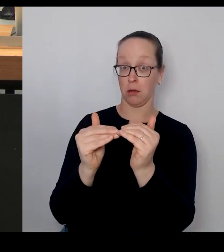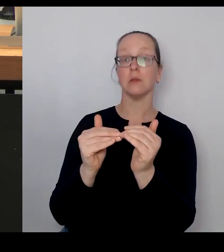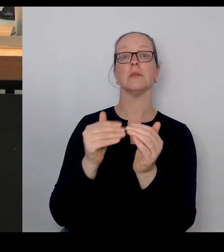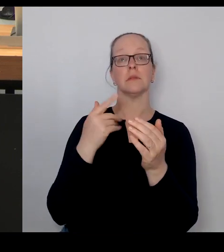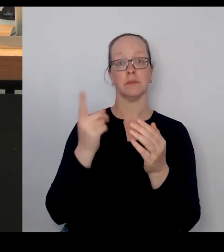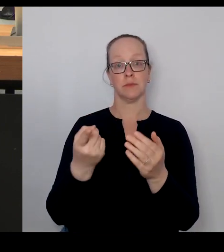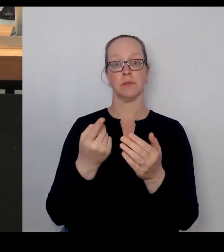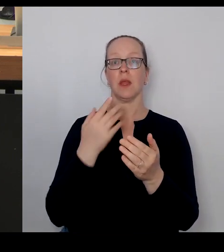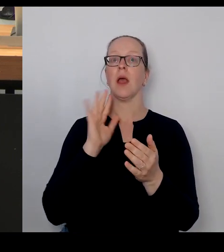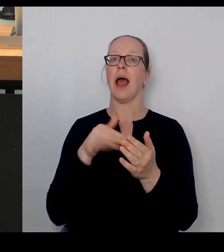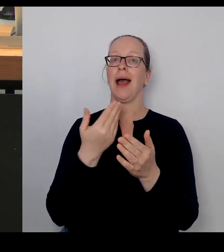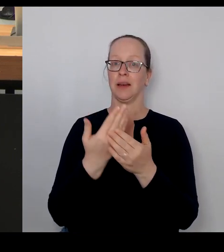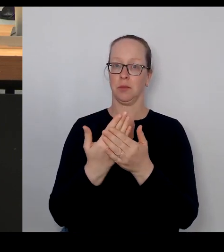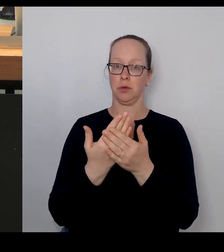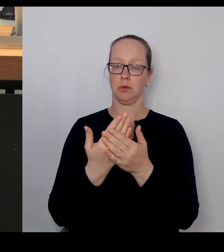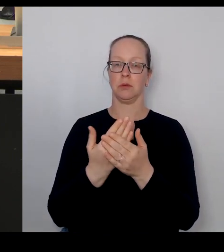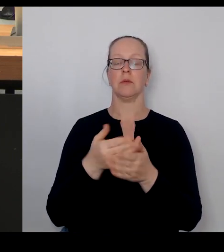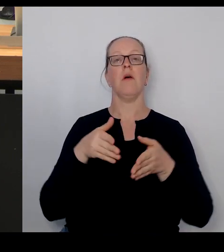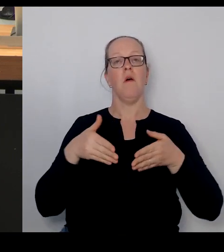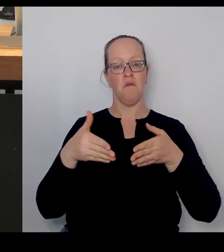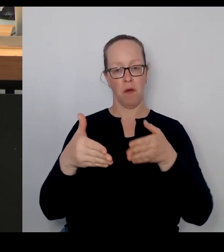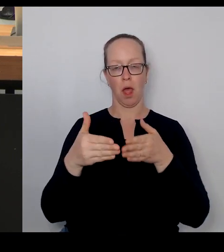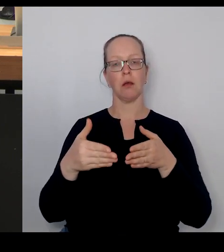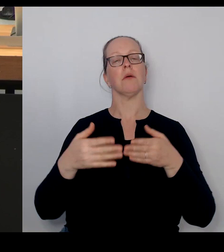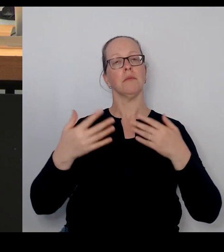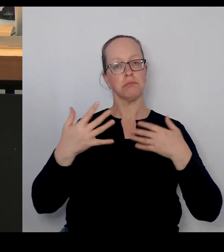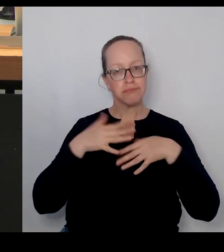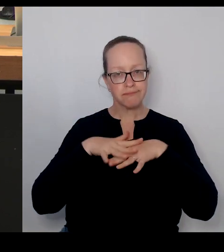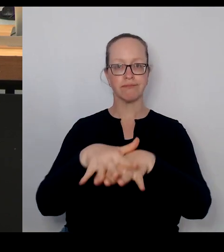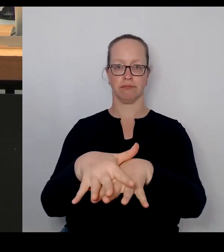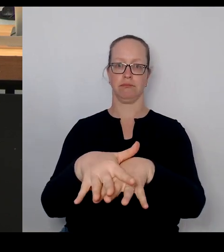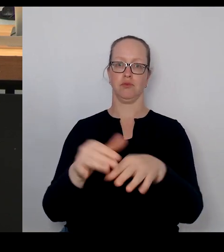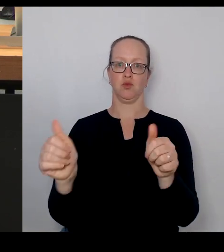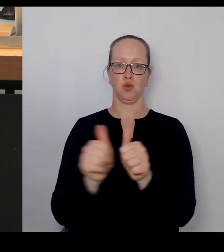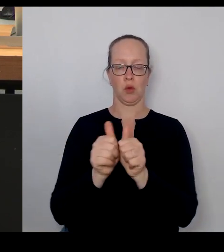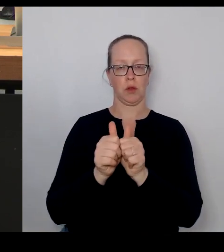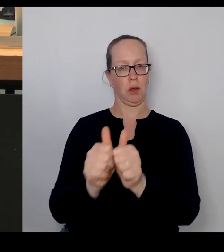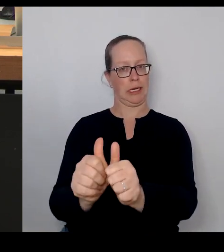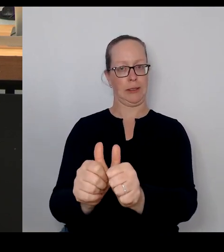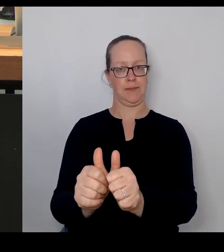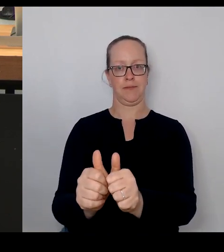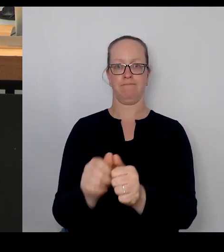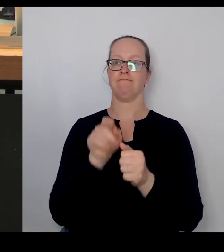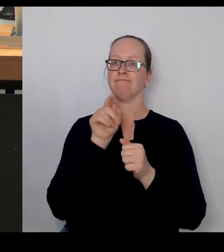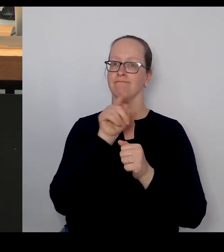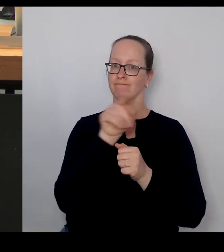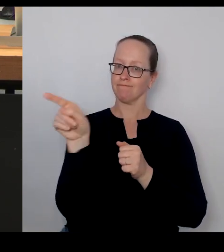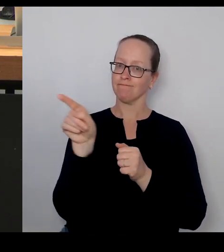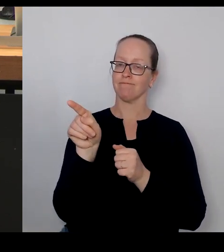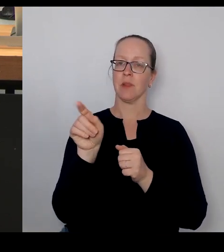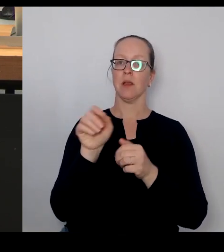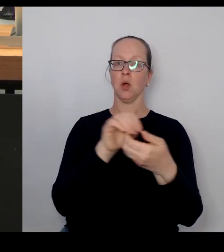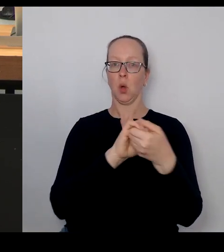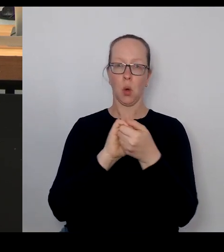Sie von der Koalition haben das in drei Ausschüssen abgelehnt, und Sie werden das wohl hier wieder tun.